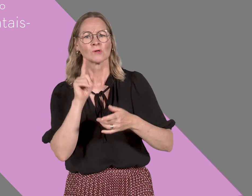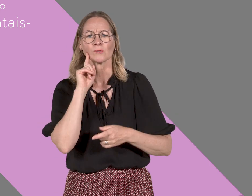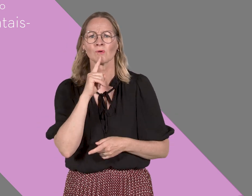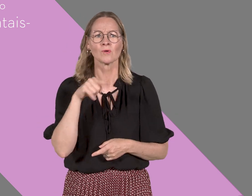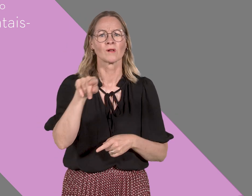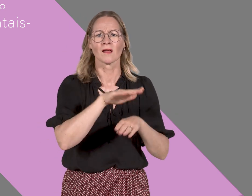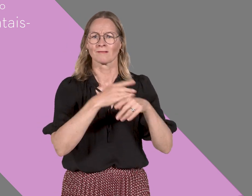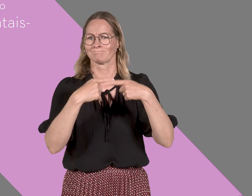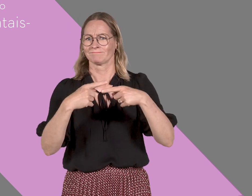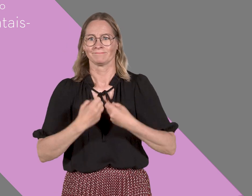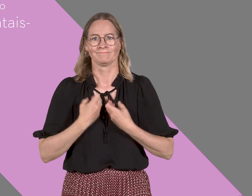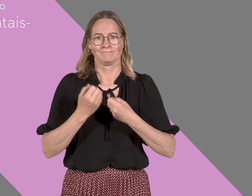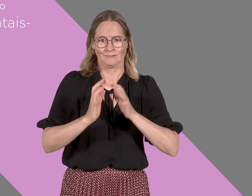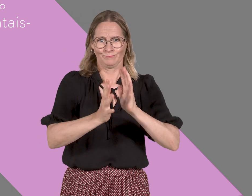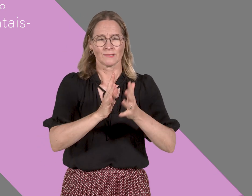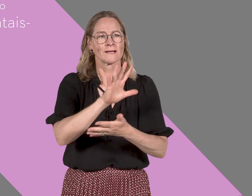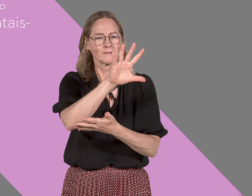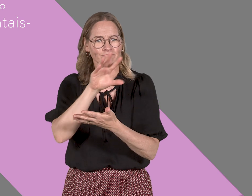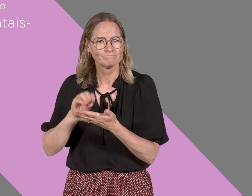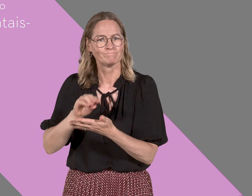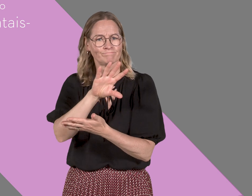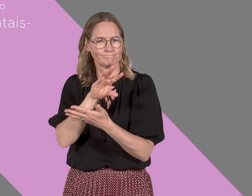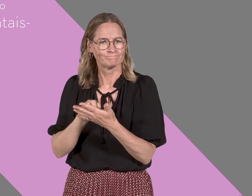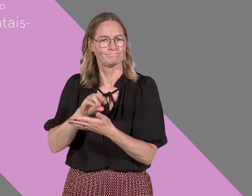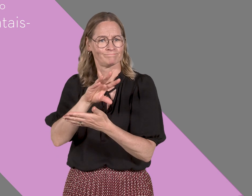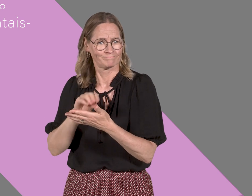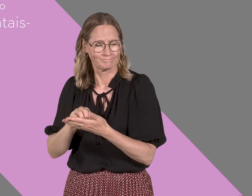ja viitottu talteen erilaisia kuurojen käyttämiä ilmauksia.